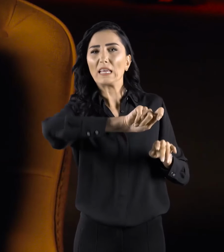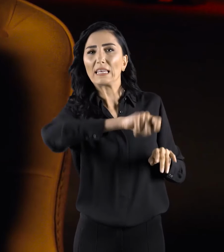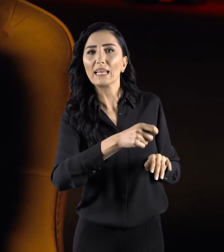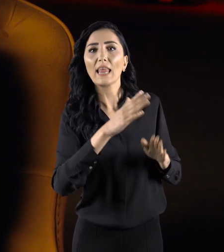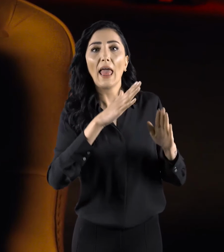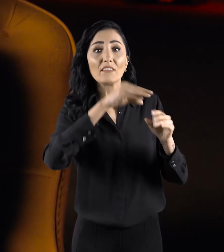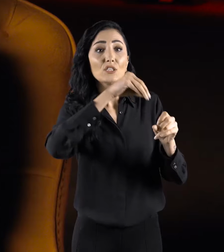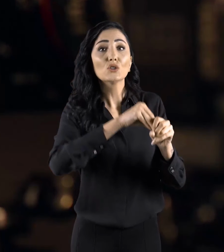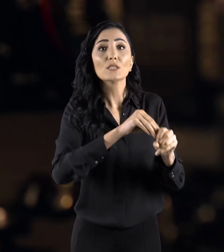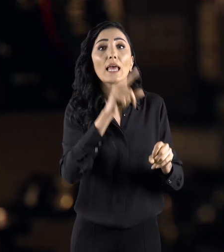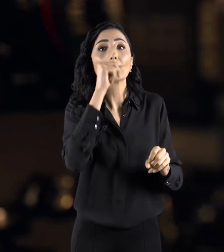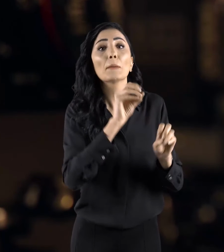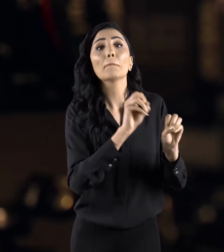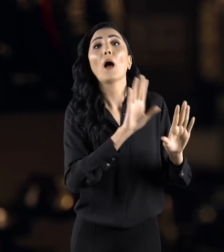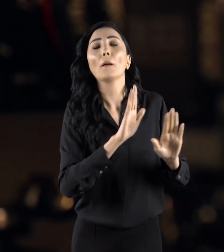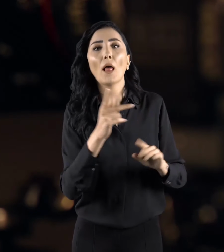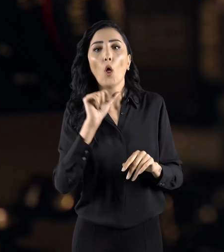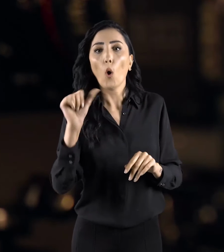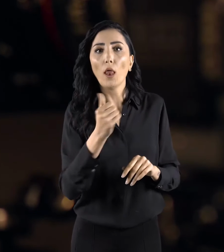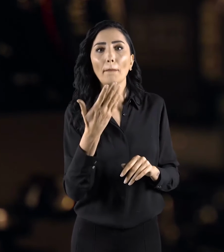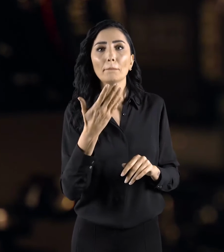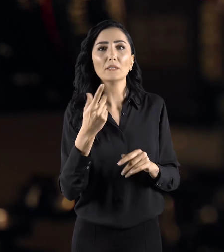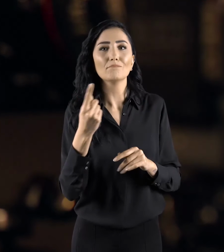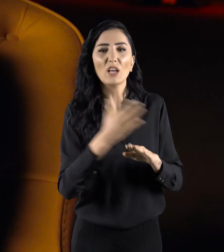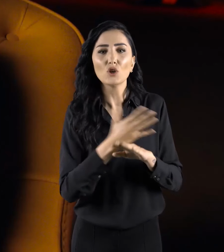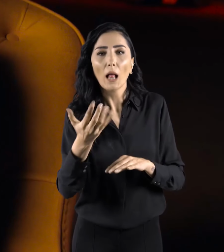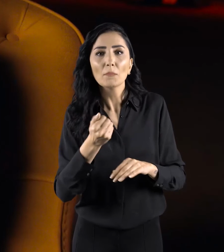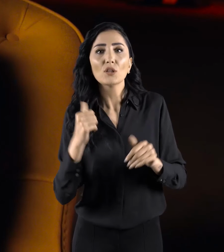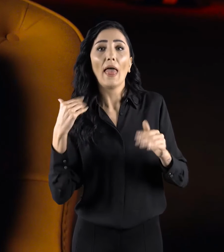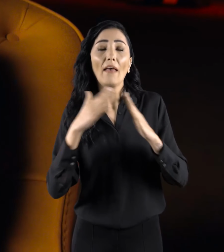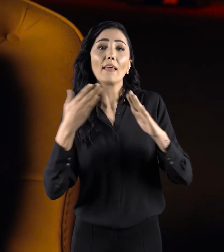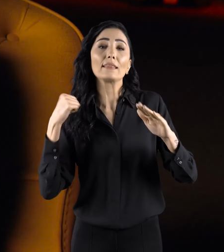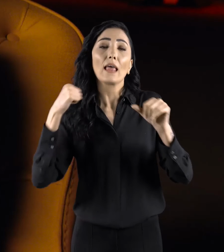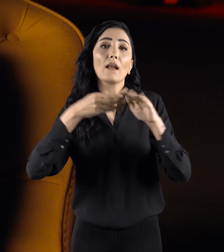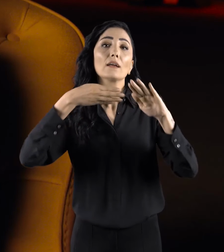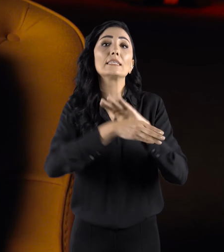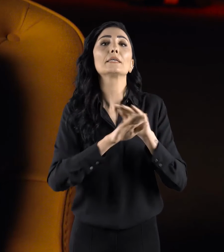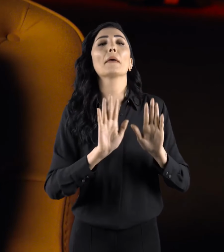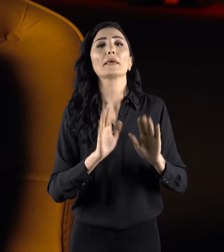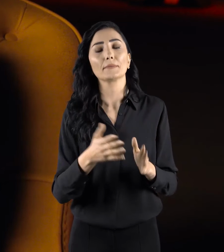kilitleyin. İçeride kimsenin kalmadığından emin olun ve değerli eşyalarınızı almak için geri dönmeyin.